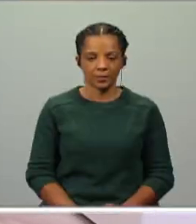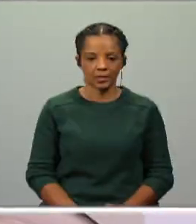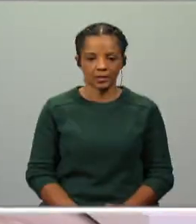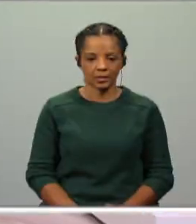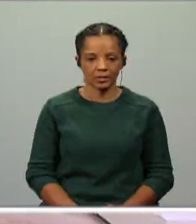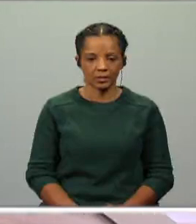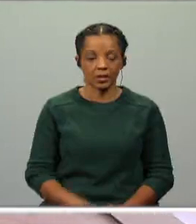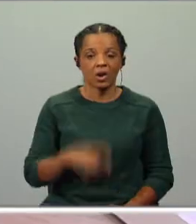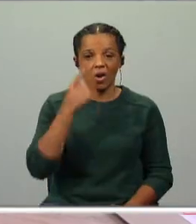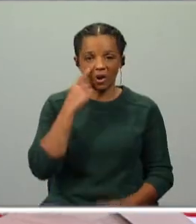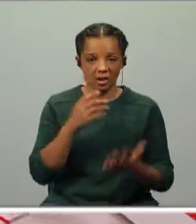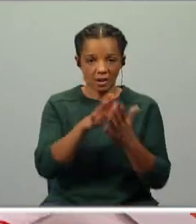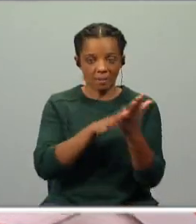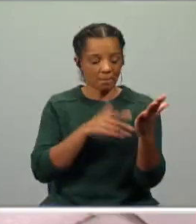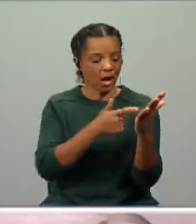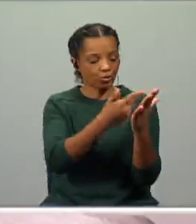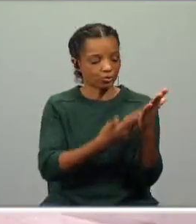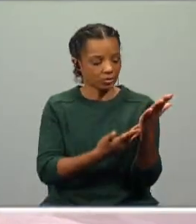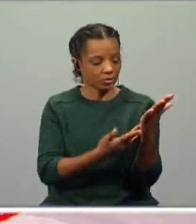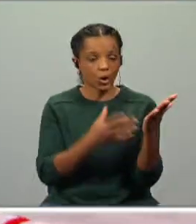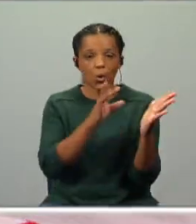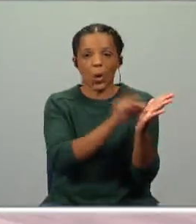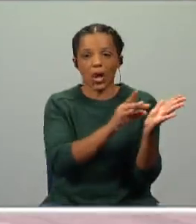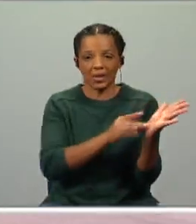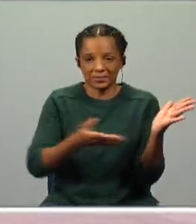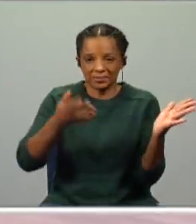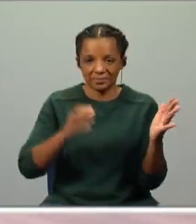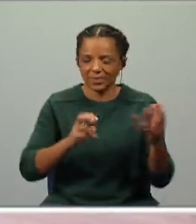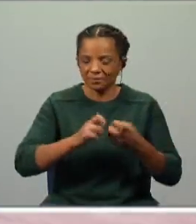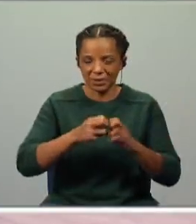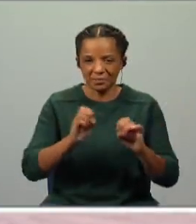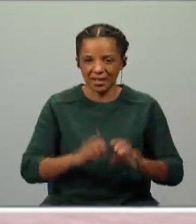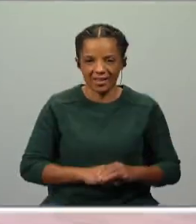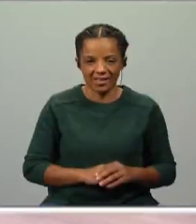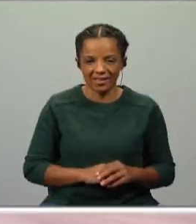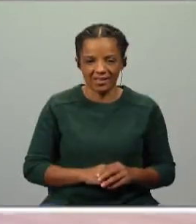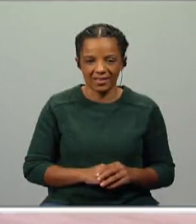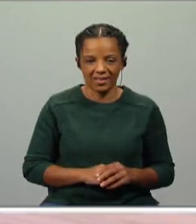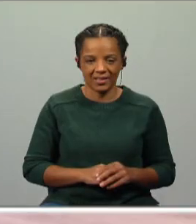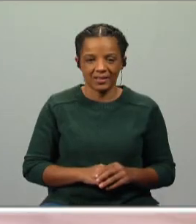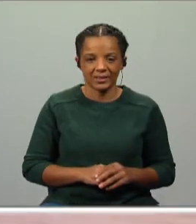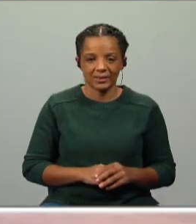Olha, fiquei com as mãos cheias de cola, mas não faz mal porque vocês